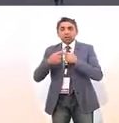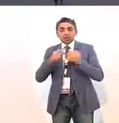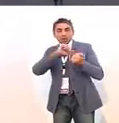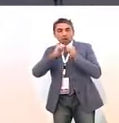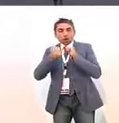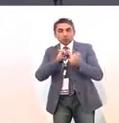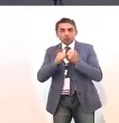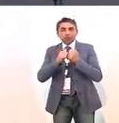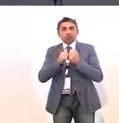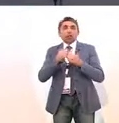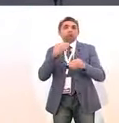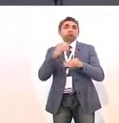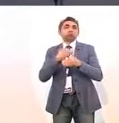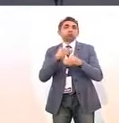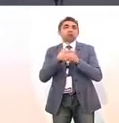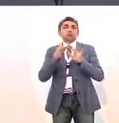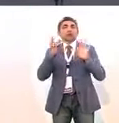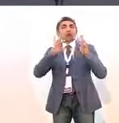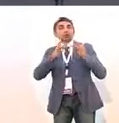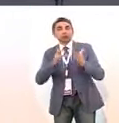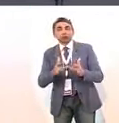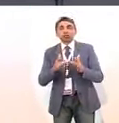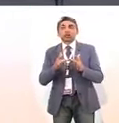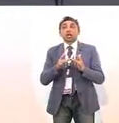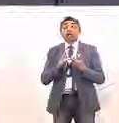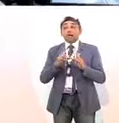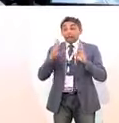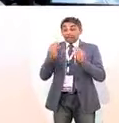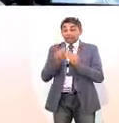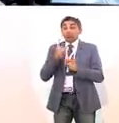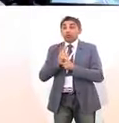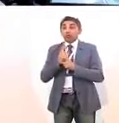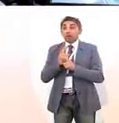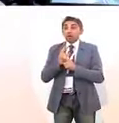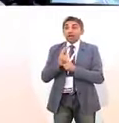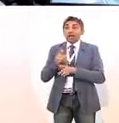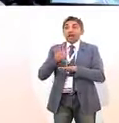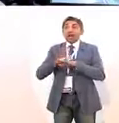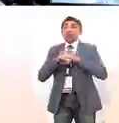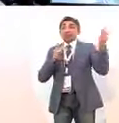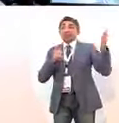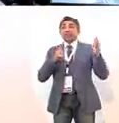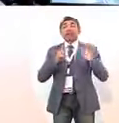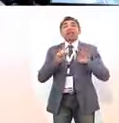bufale sui social, come faremo insieme al leader della sinistra mondiale che si chiama